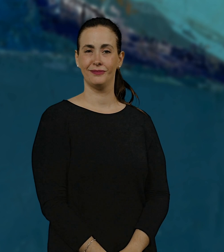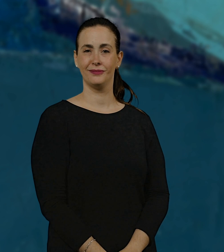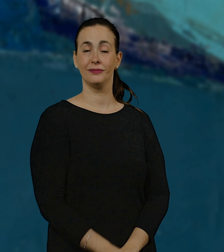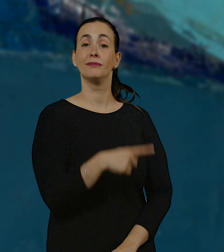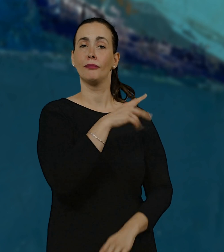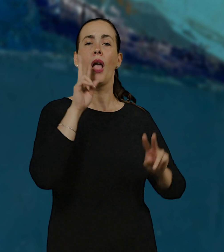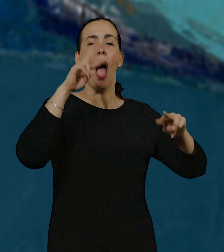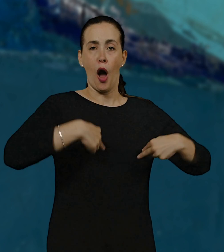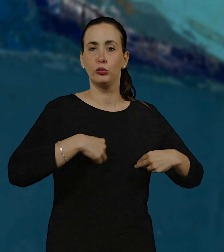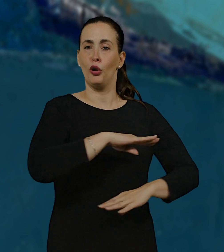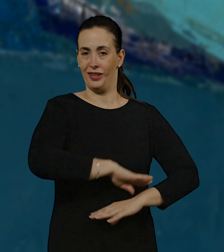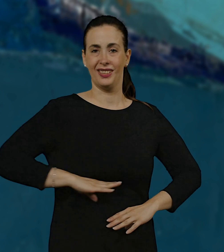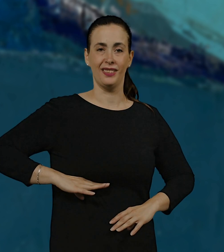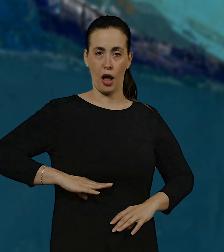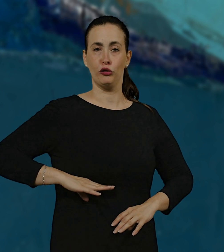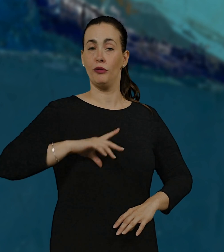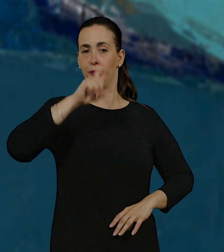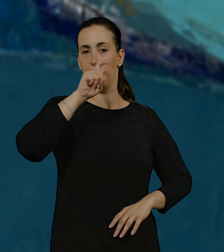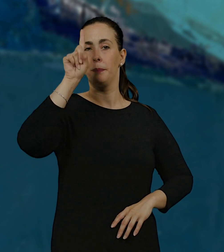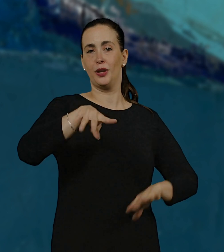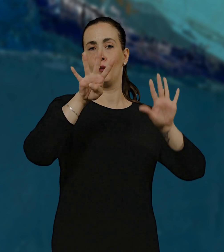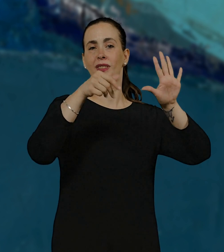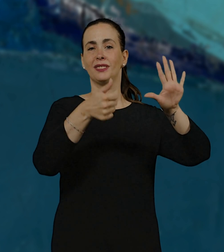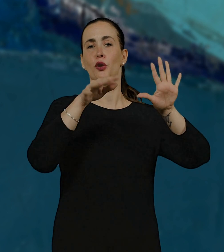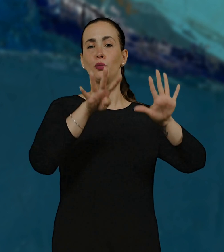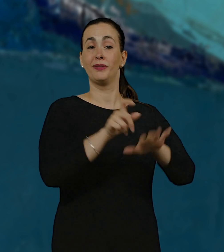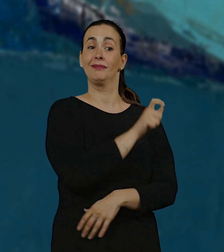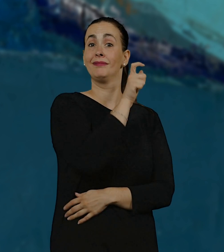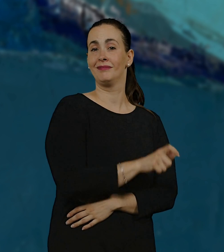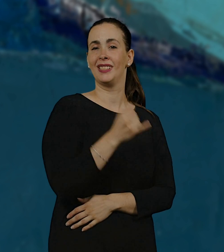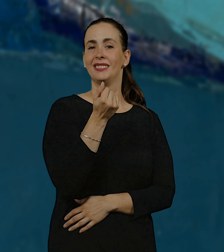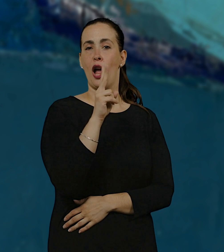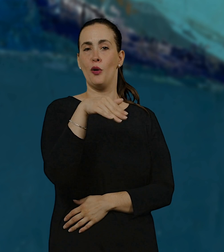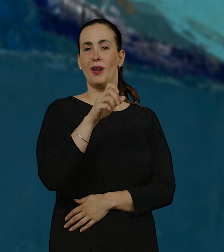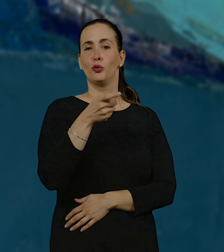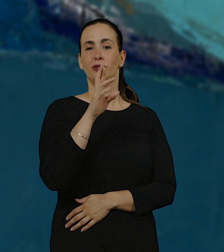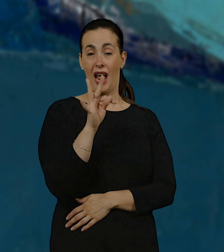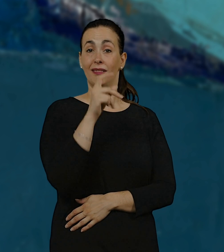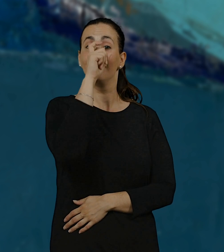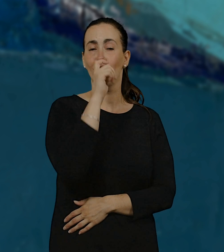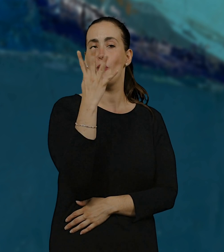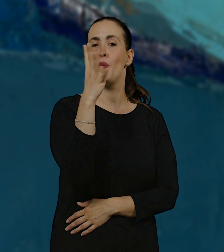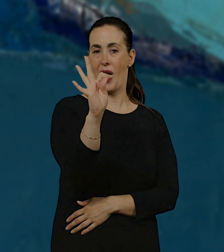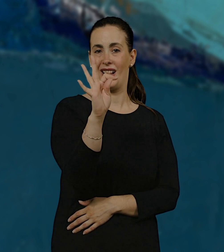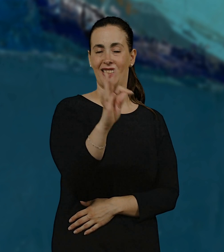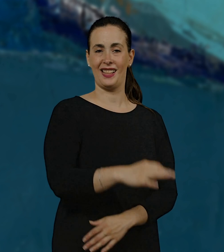Autoretrat, 1969. Jaume Muxart als 40 anys.